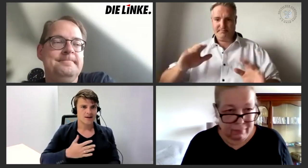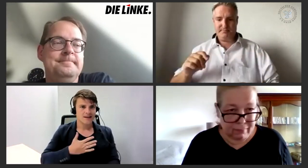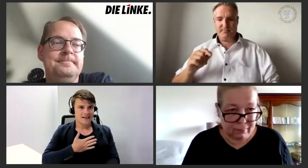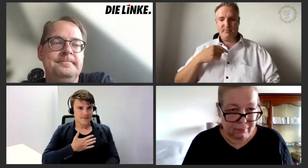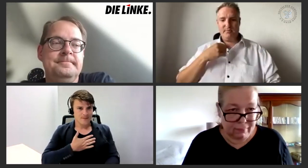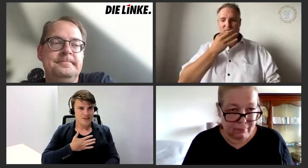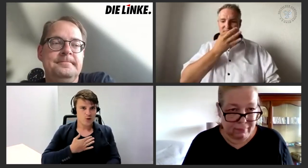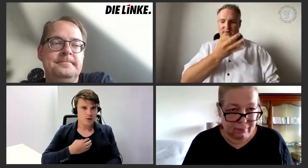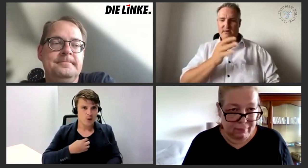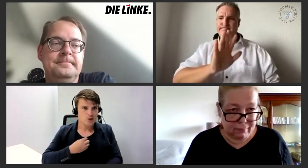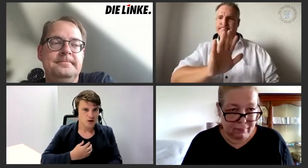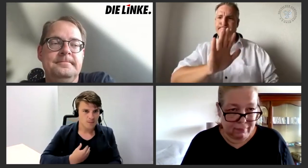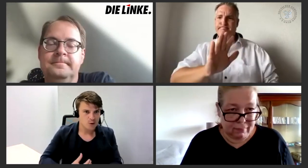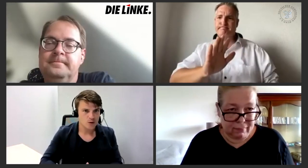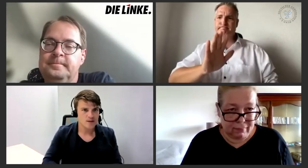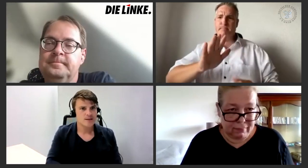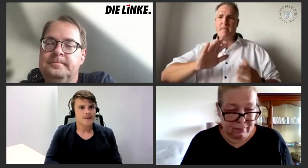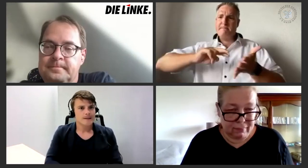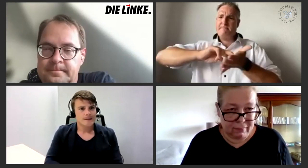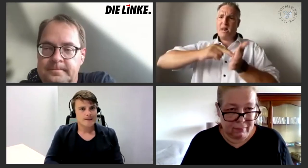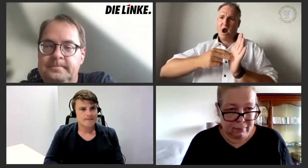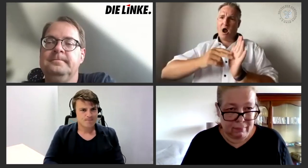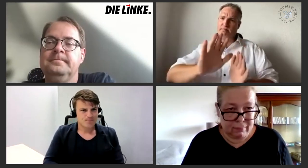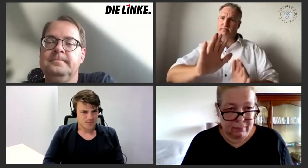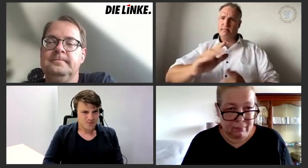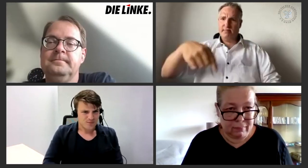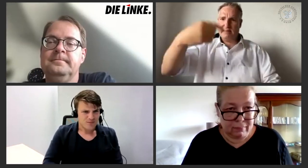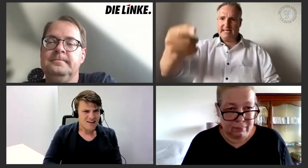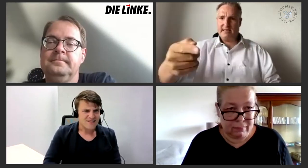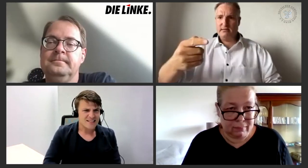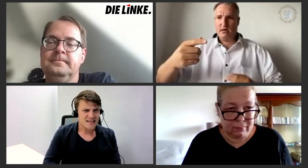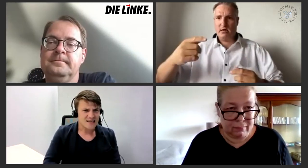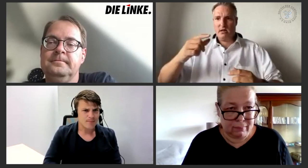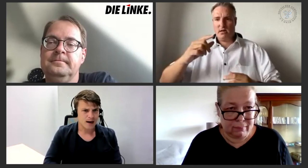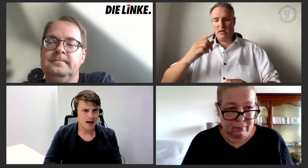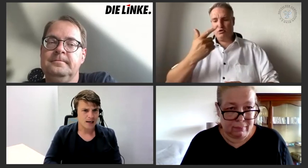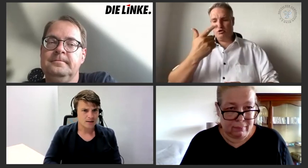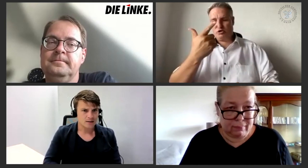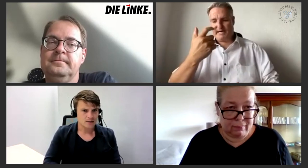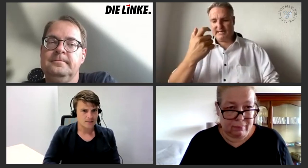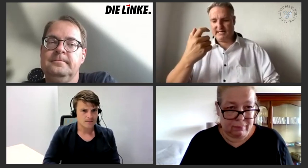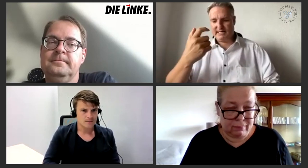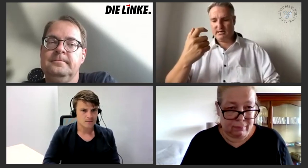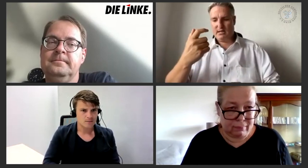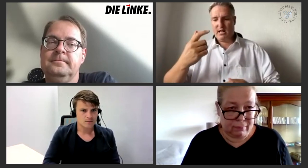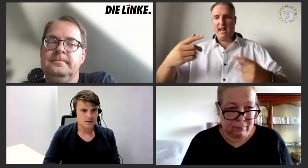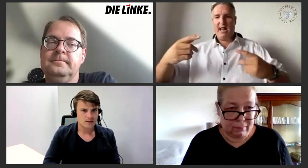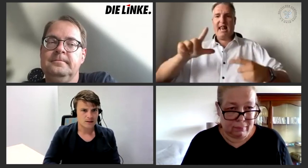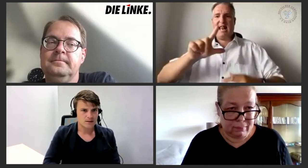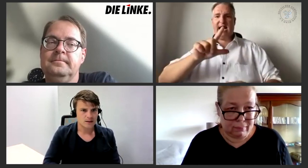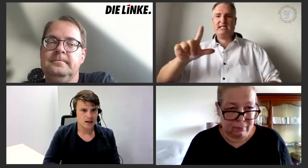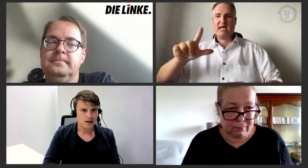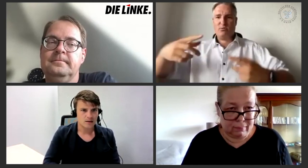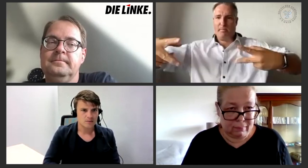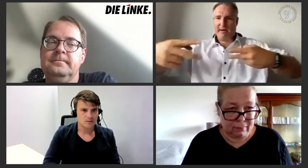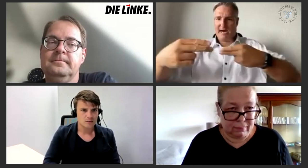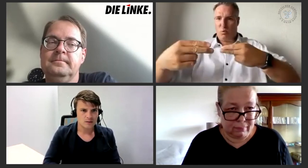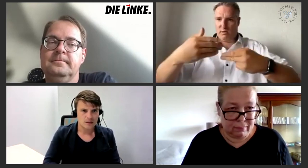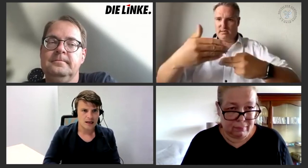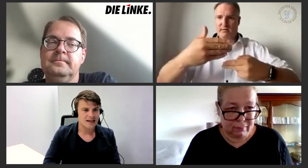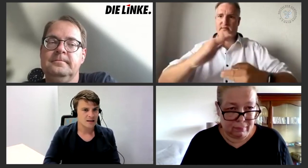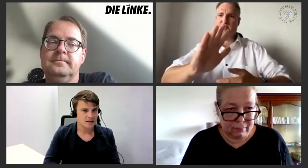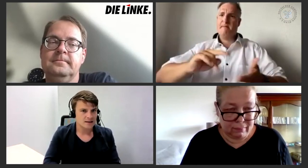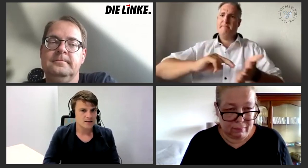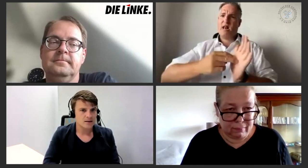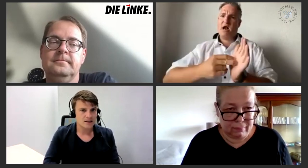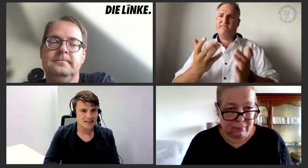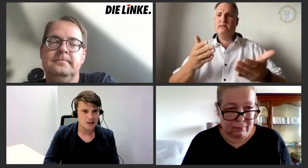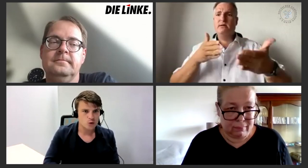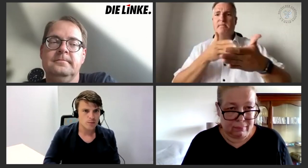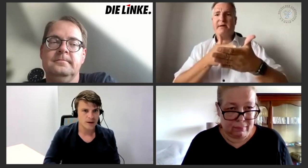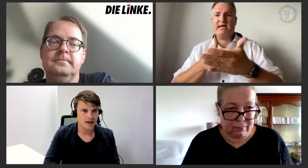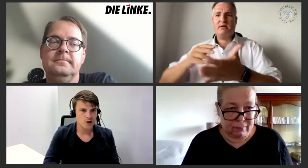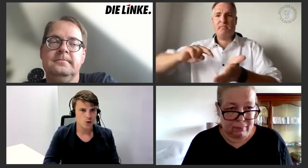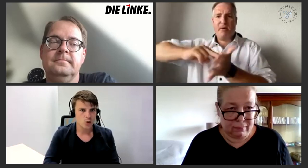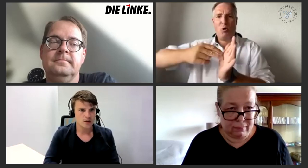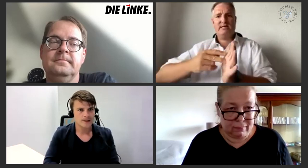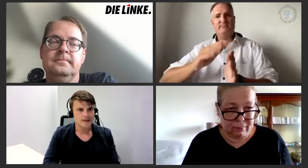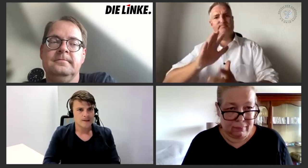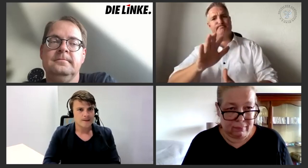nicht über uns, sondern mit uns. Wie ist da ihr Plan in der nächsten Legislaturperiode,